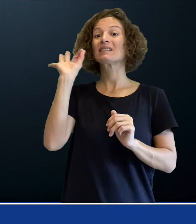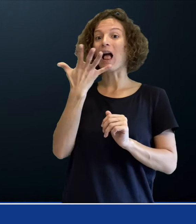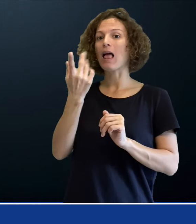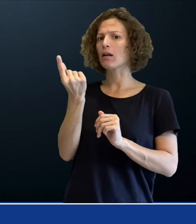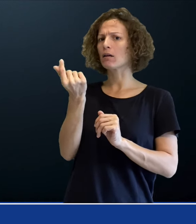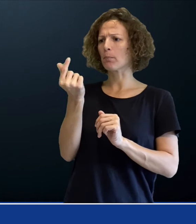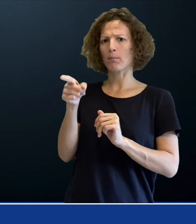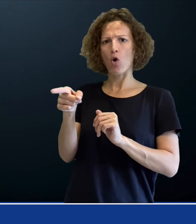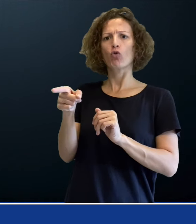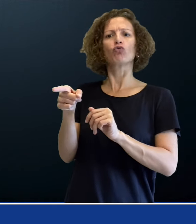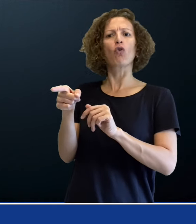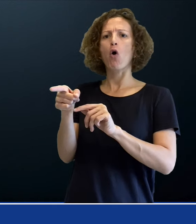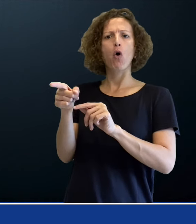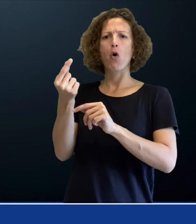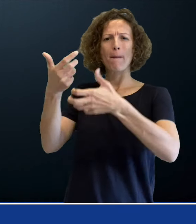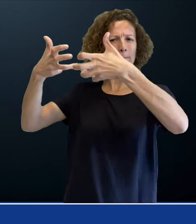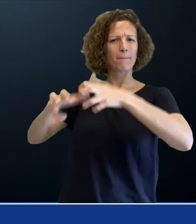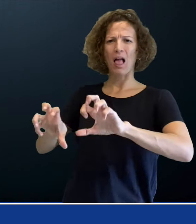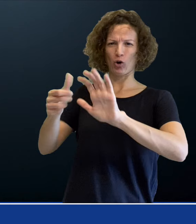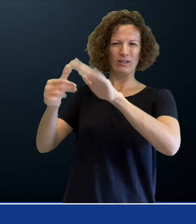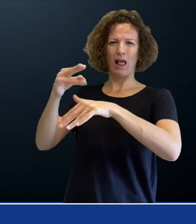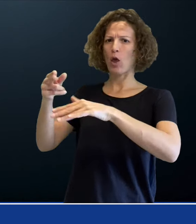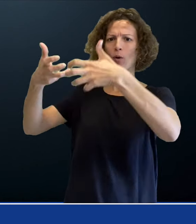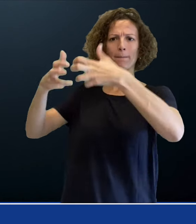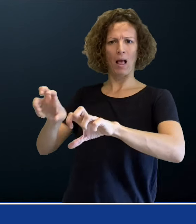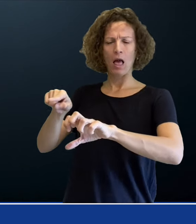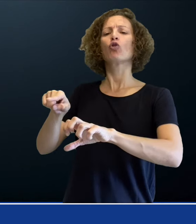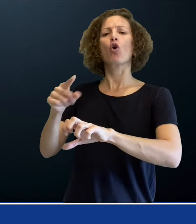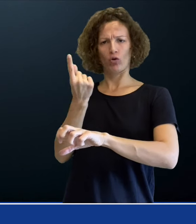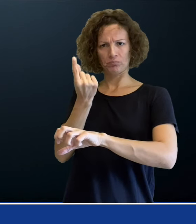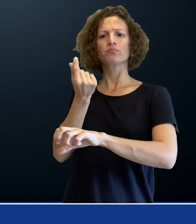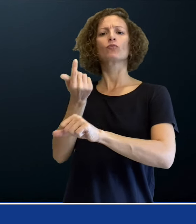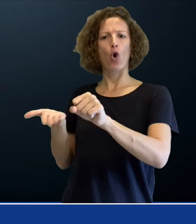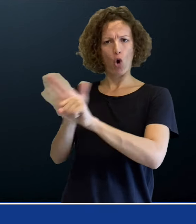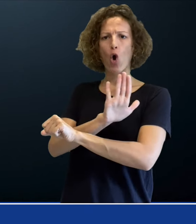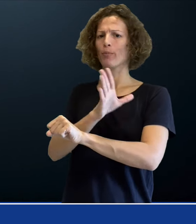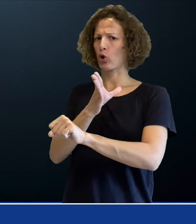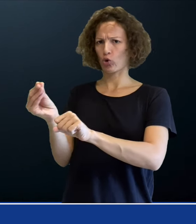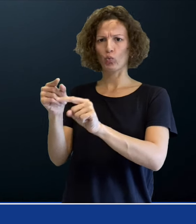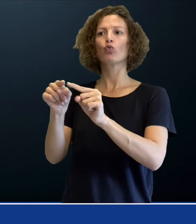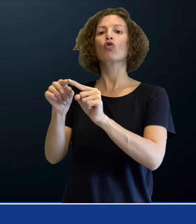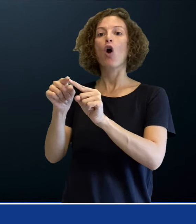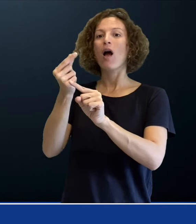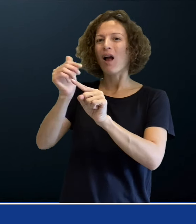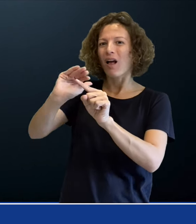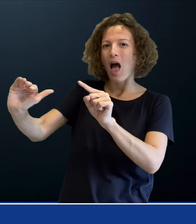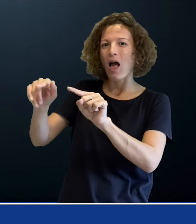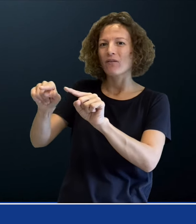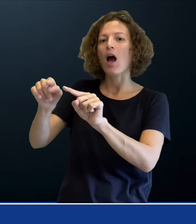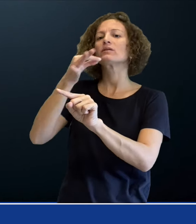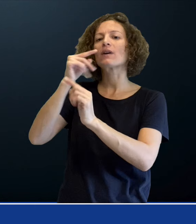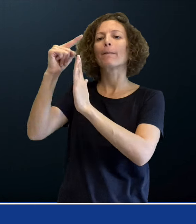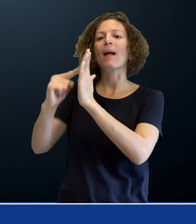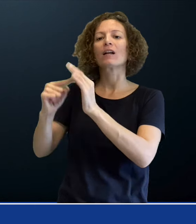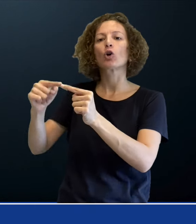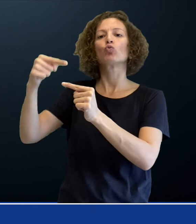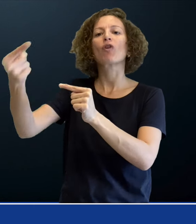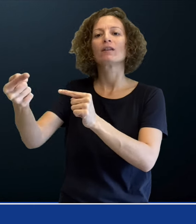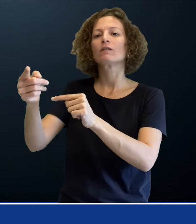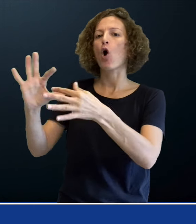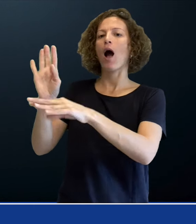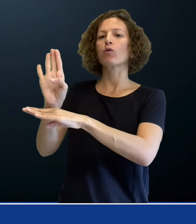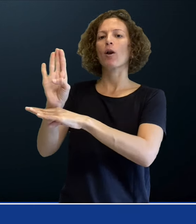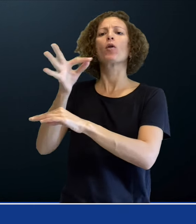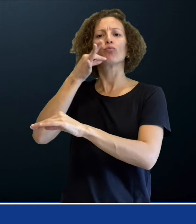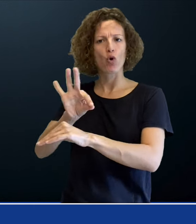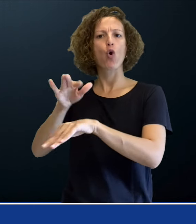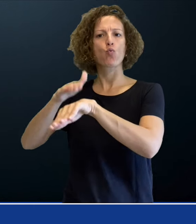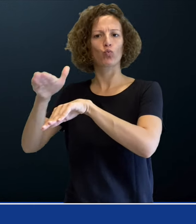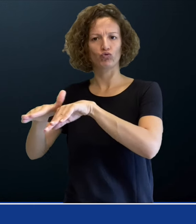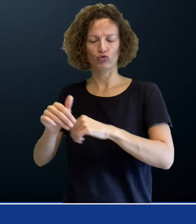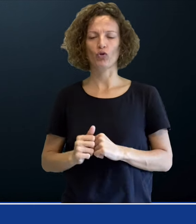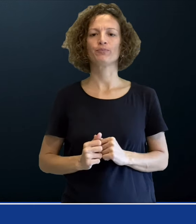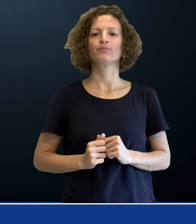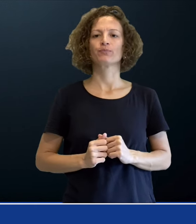· se costa di meno, il bonus copre l’intero costo e si può spendere la quota residua per l’abbonamento del mese successivo.